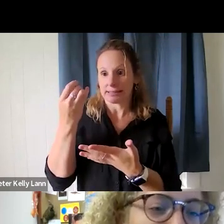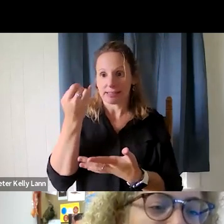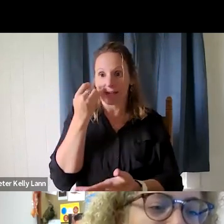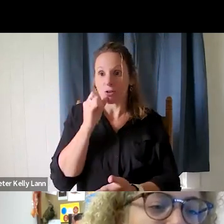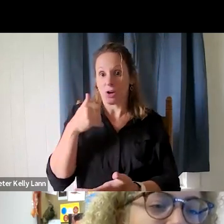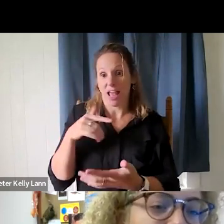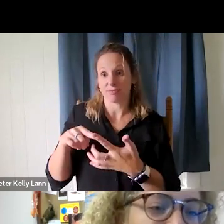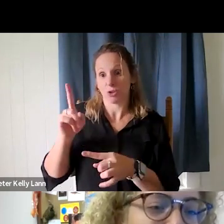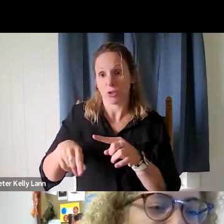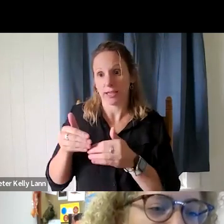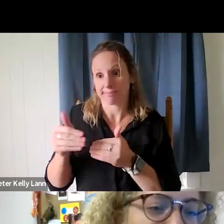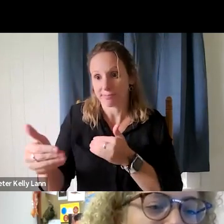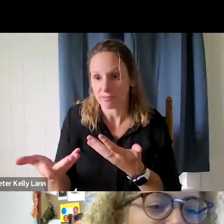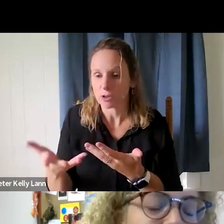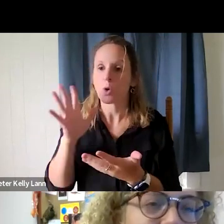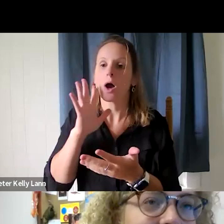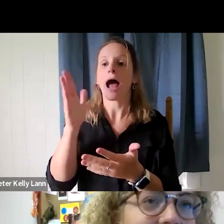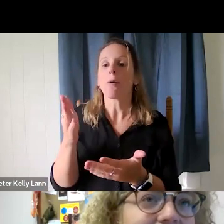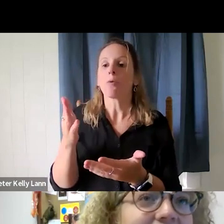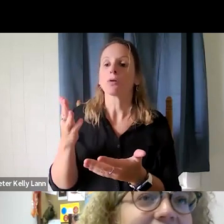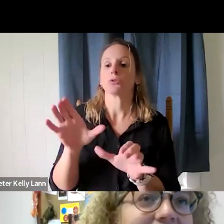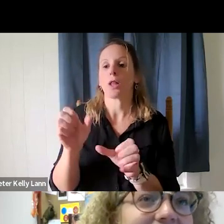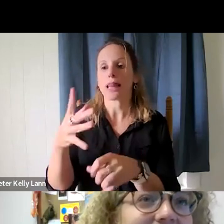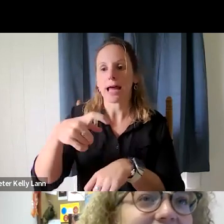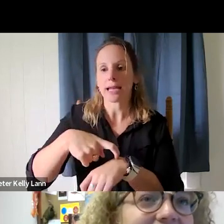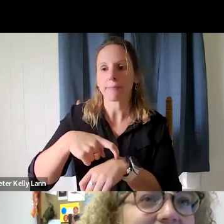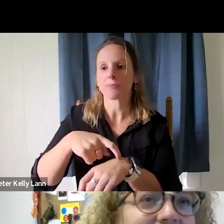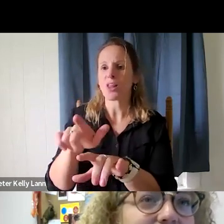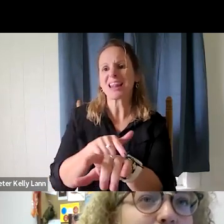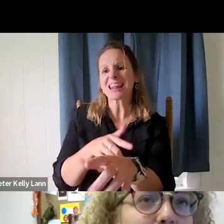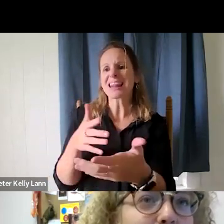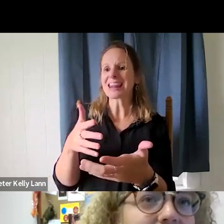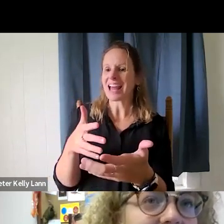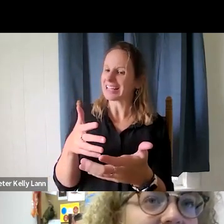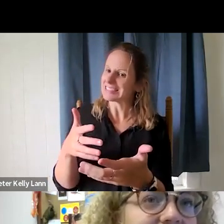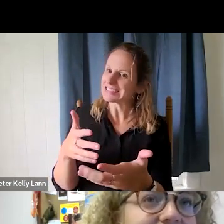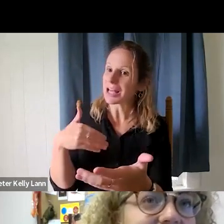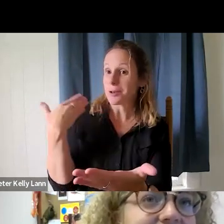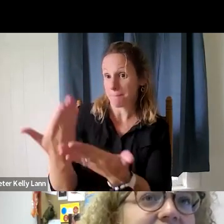Y por eso dedico todo el tiempo que haga falta para probar que este cliente es...